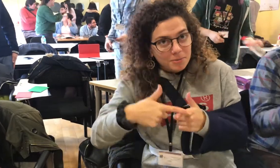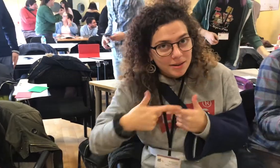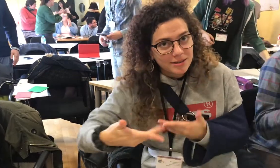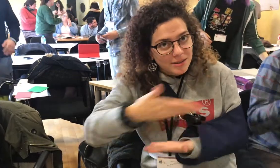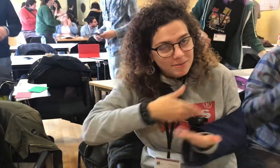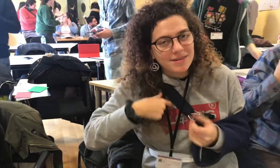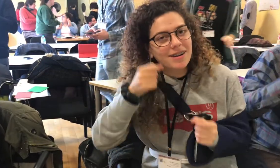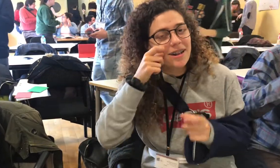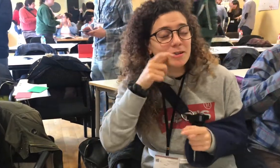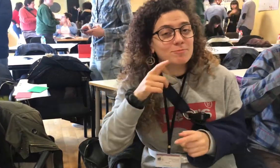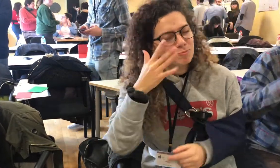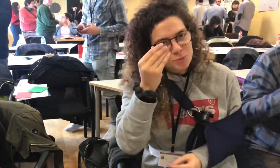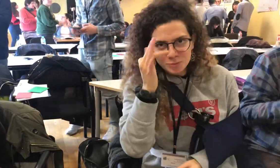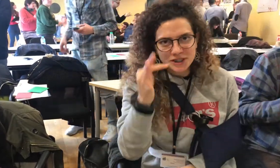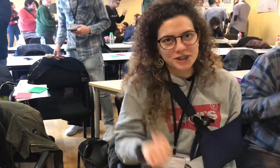me hace ver la importancia de la solidaridad y colaboración, está siendo muy positivo.